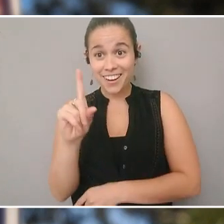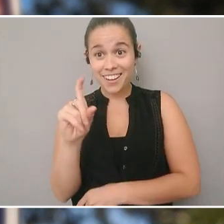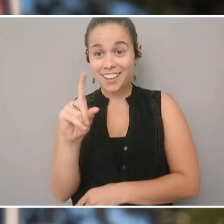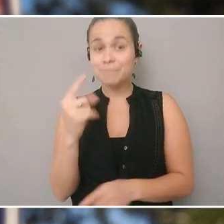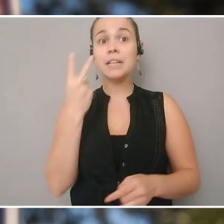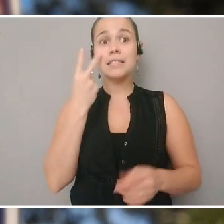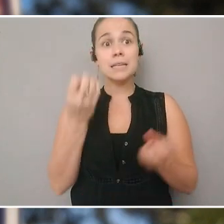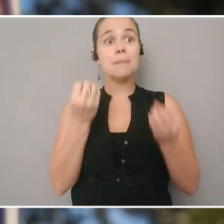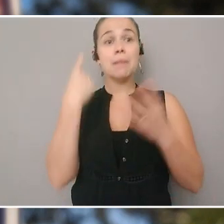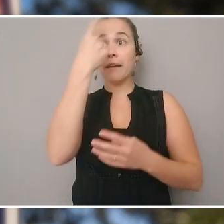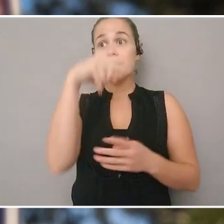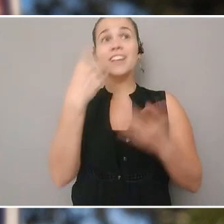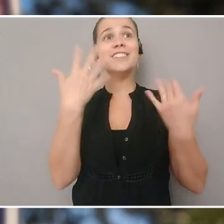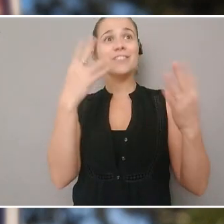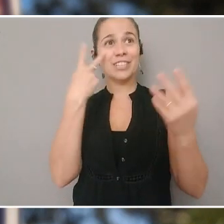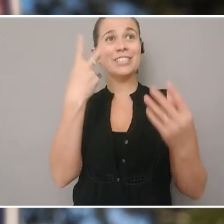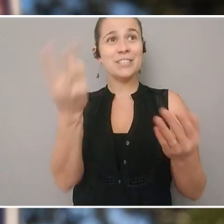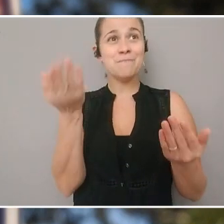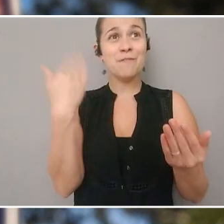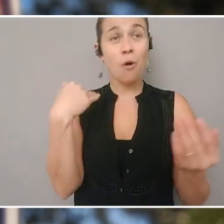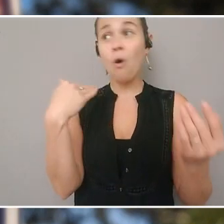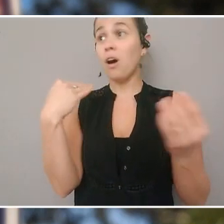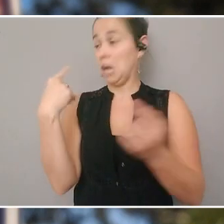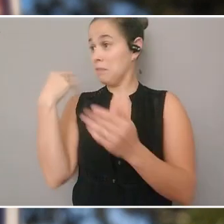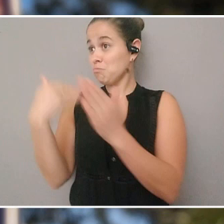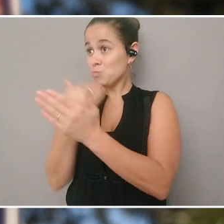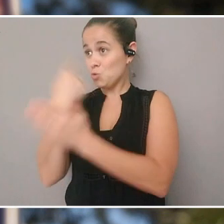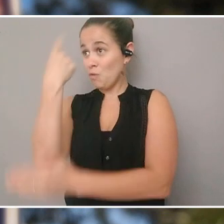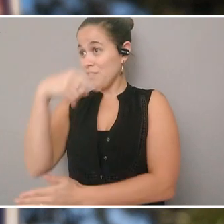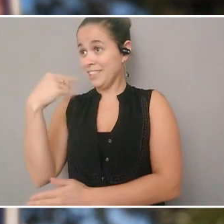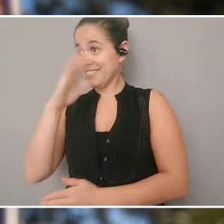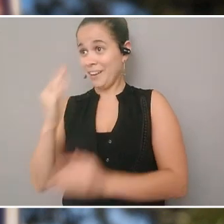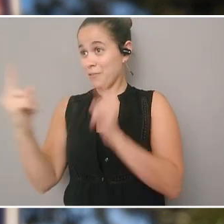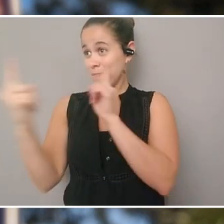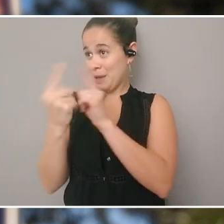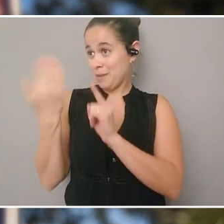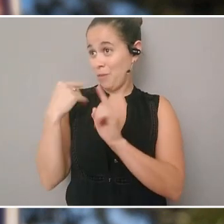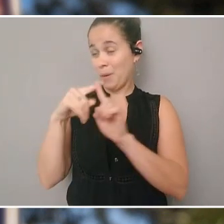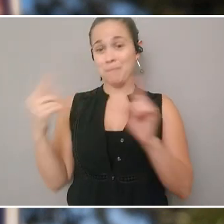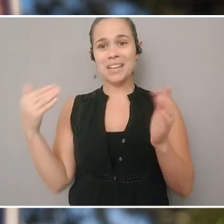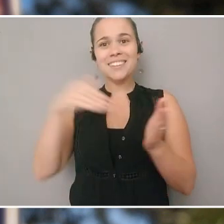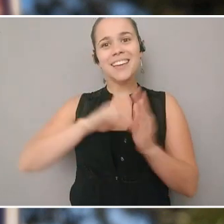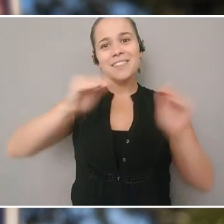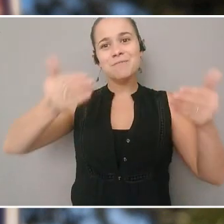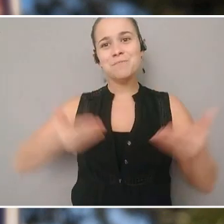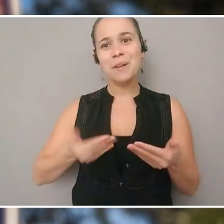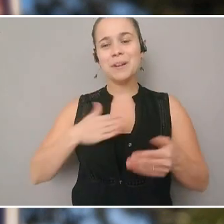aqui hoy y algunas nuevas. Pero nuevamente